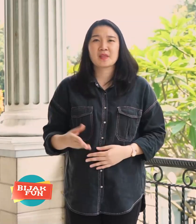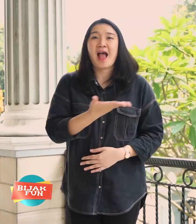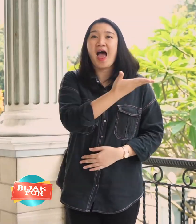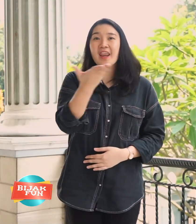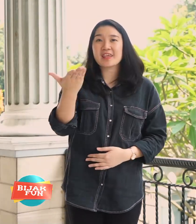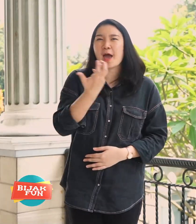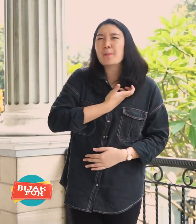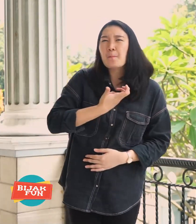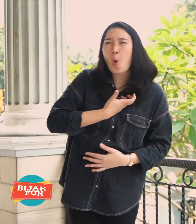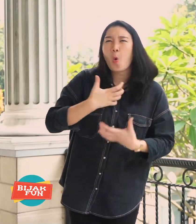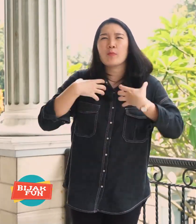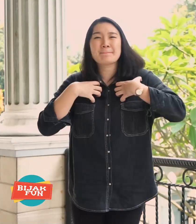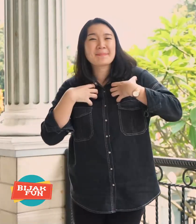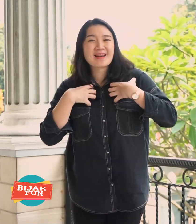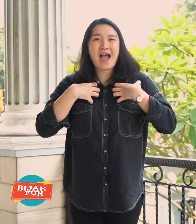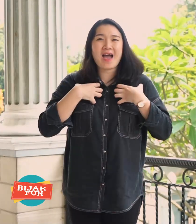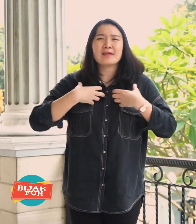Kalian mau mendaki?